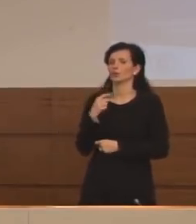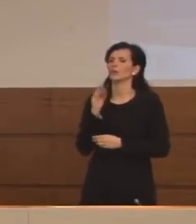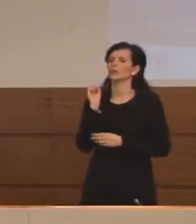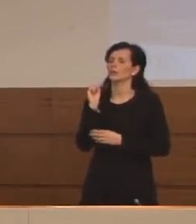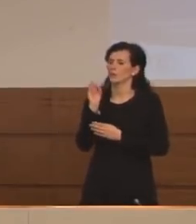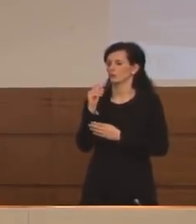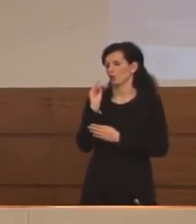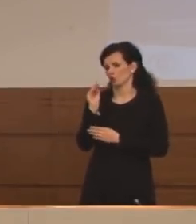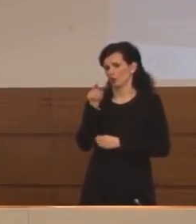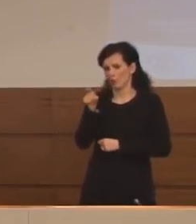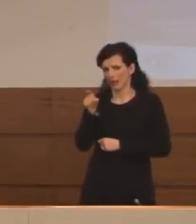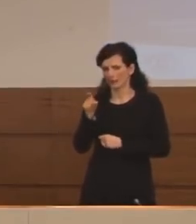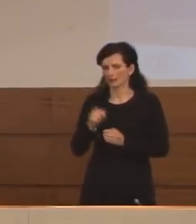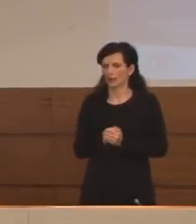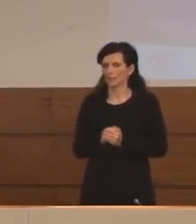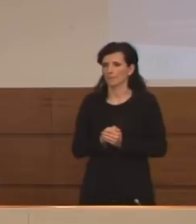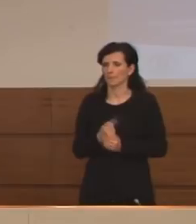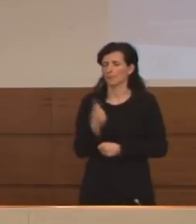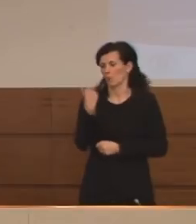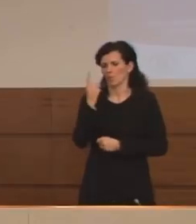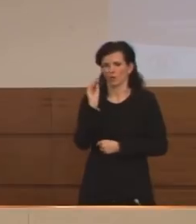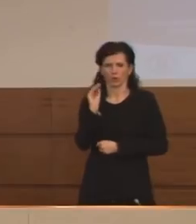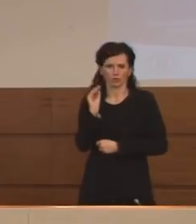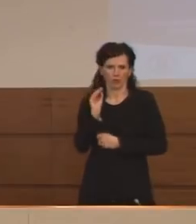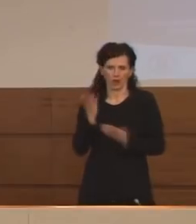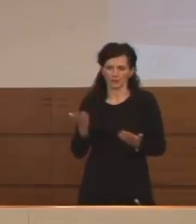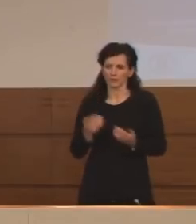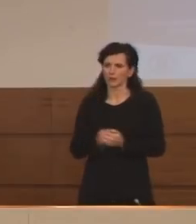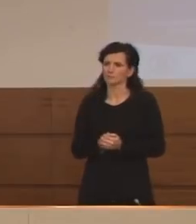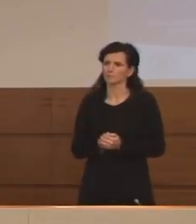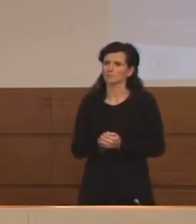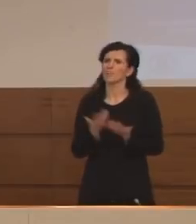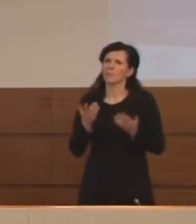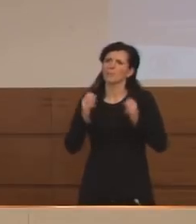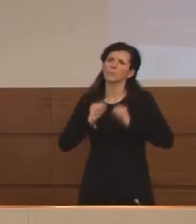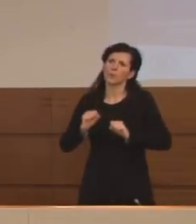Una domanda unica che ha, come dire, una duplice valenza.